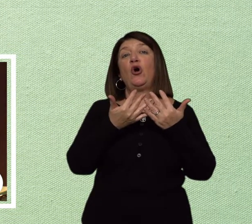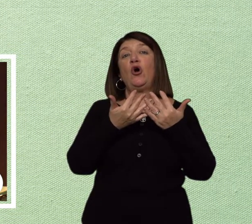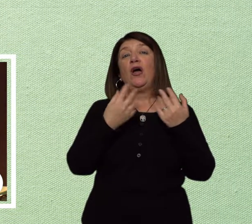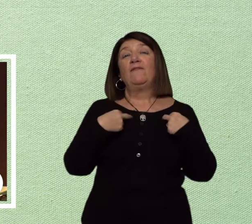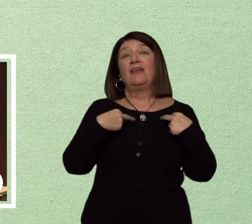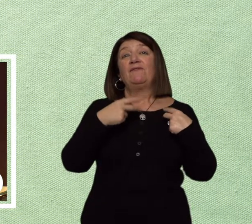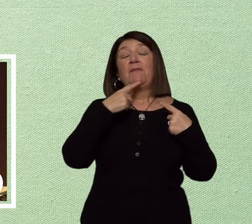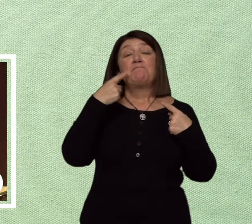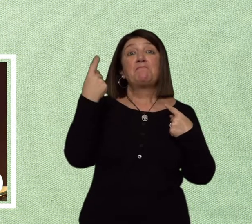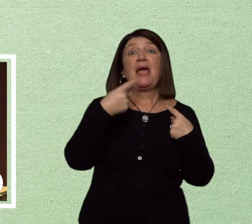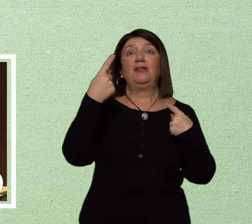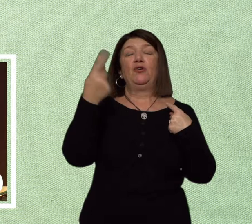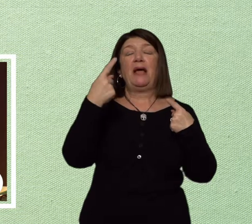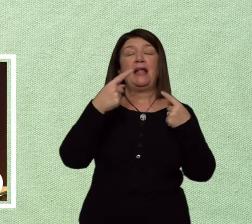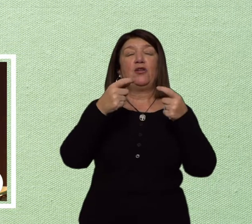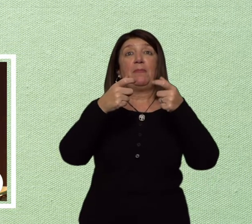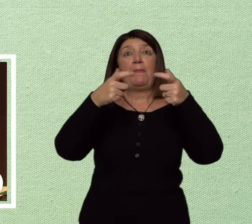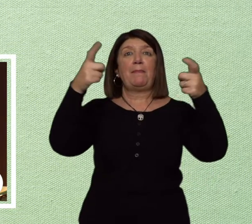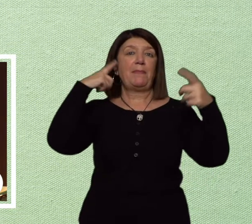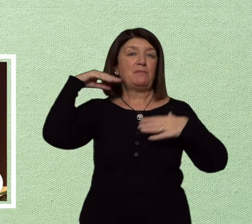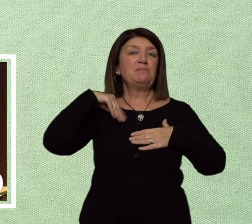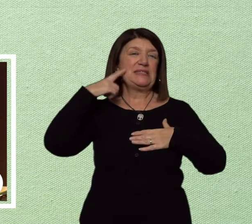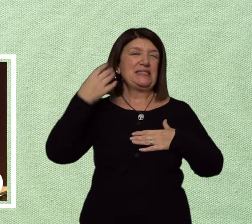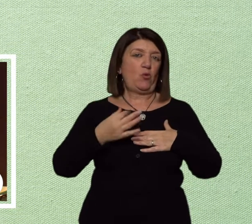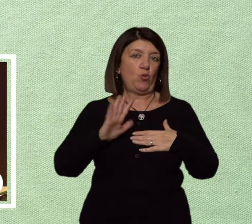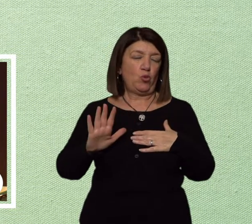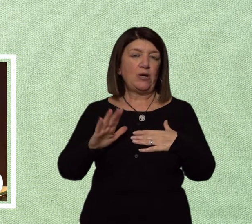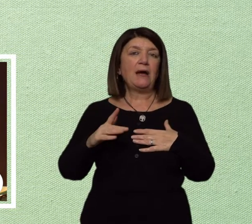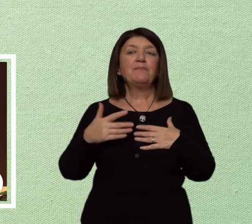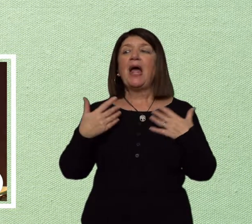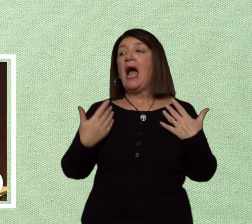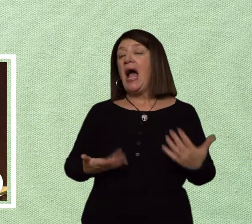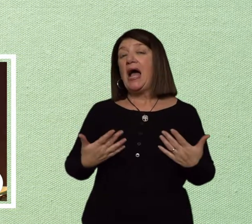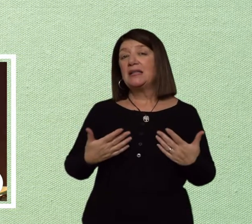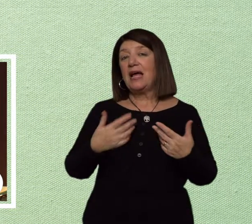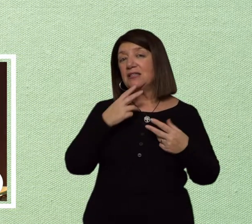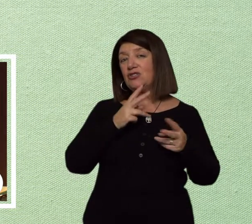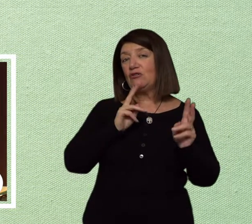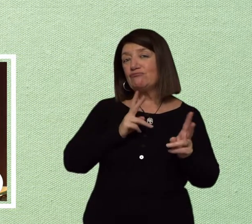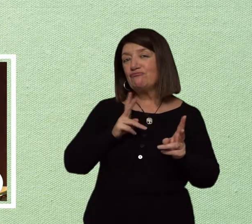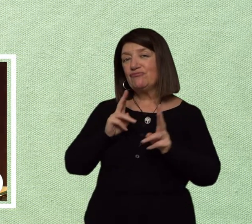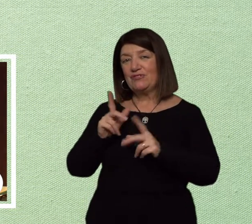vivamente che tutti questi nostri discorsi che sicuramente sono il pensiero di tante